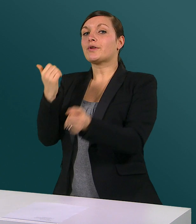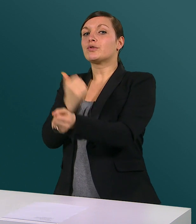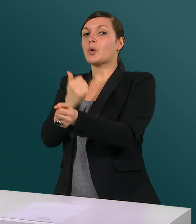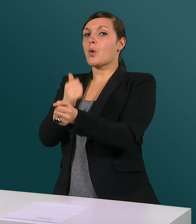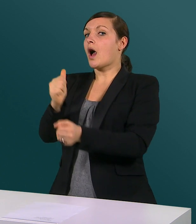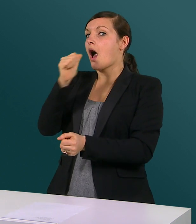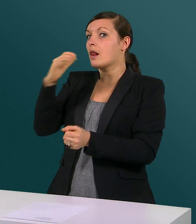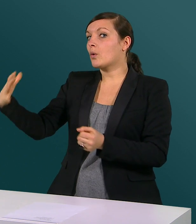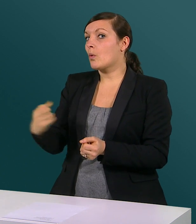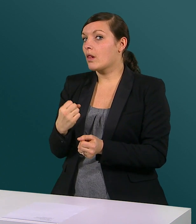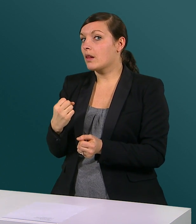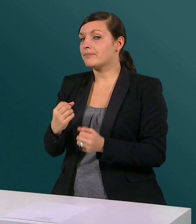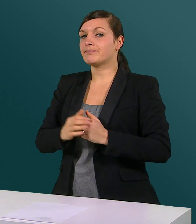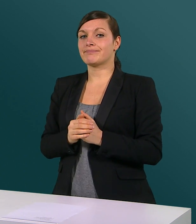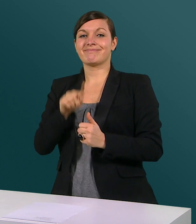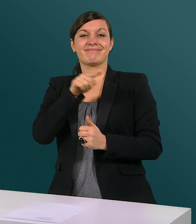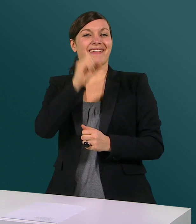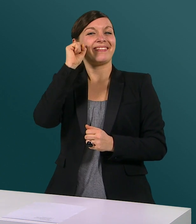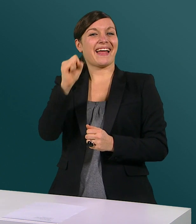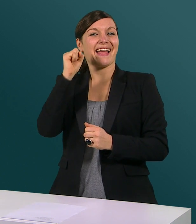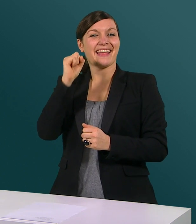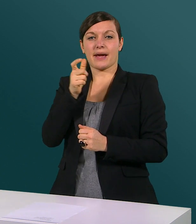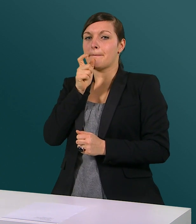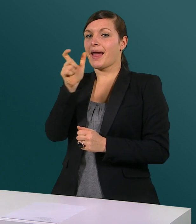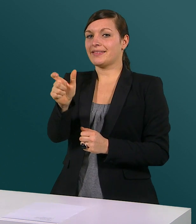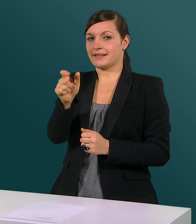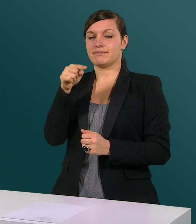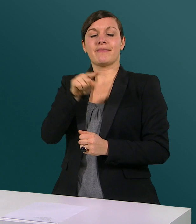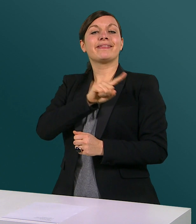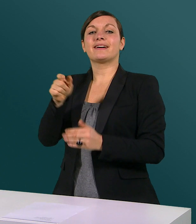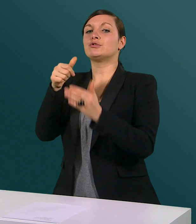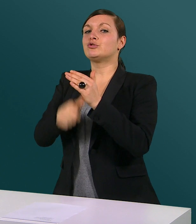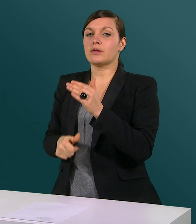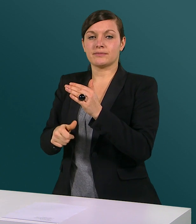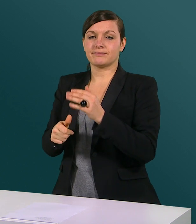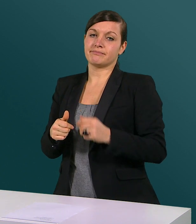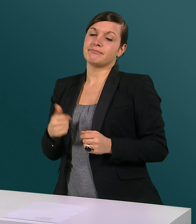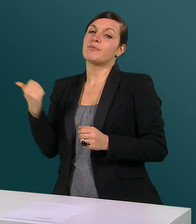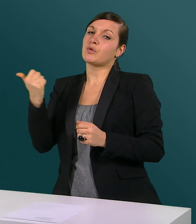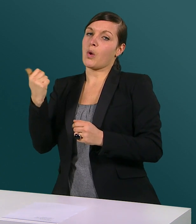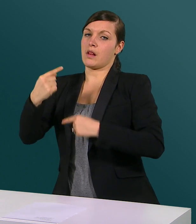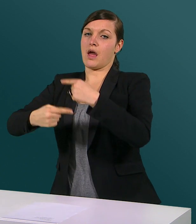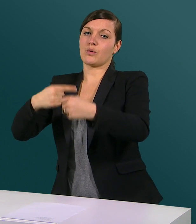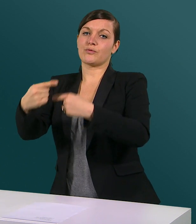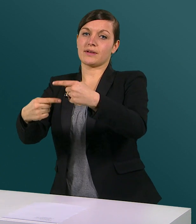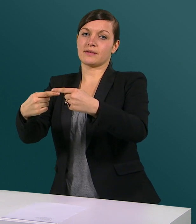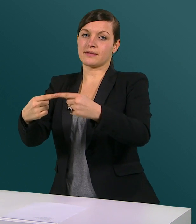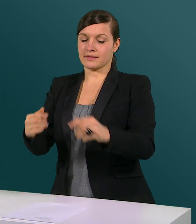Drogen oder Alkohol zu sich genommen habe. Der Täter plädiert auf „nicht schuldig“, der Prozess läuft noch.